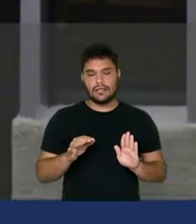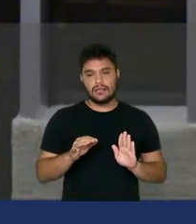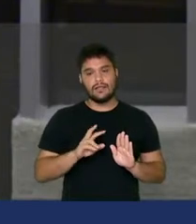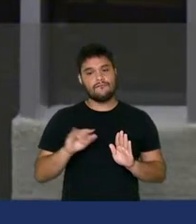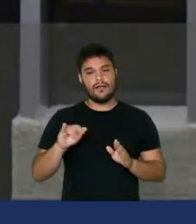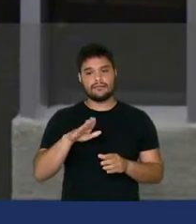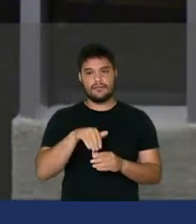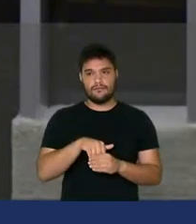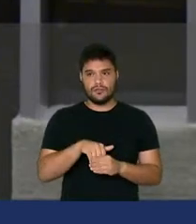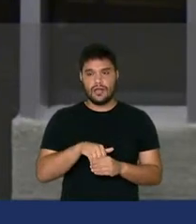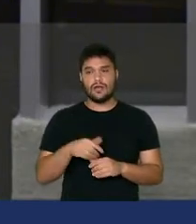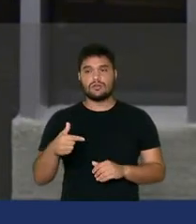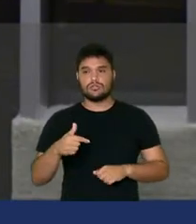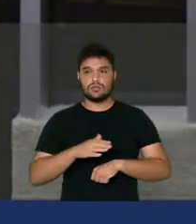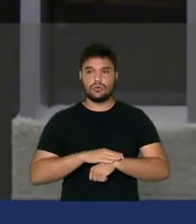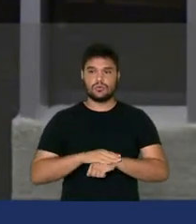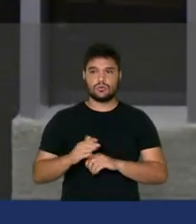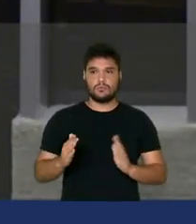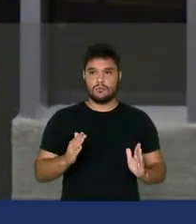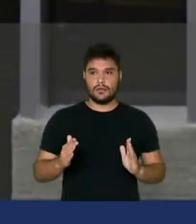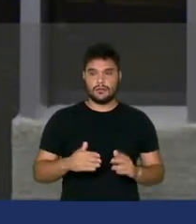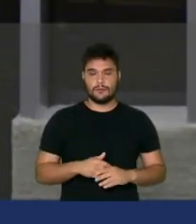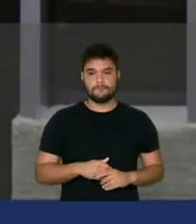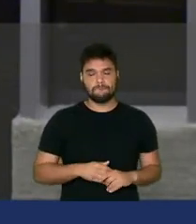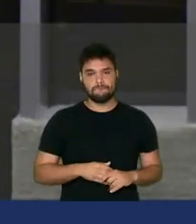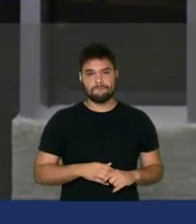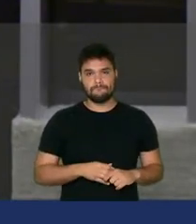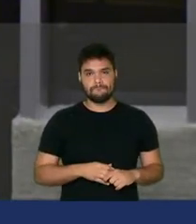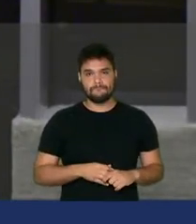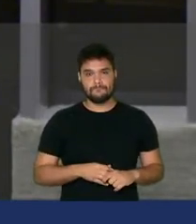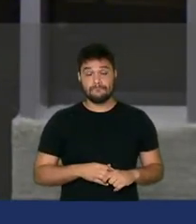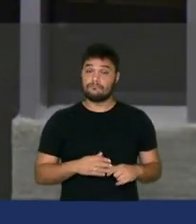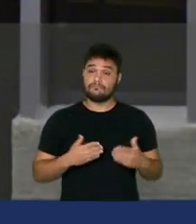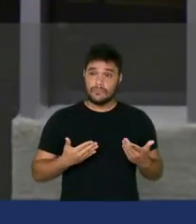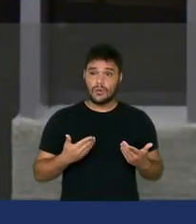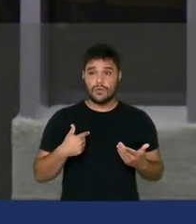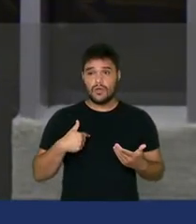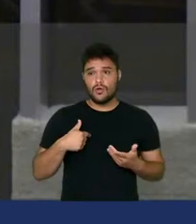SOBRE O DESTAQUE QUE SERÁ VOTADO NO SEGUNDO MOMENTO. NO MAIS, SENHOR PRESIDENTE, EU